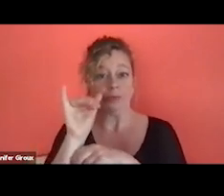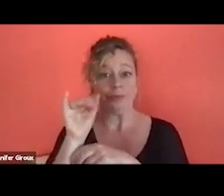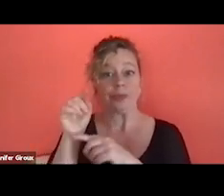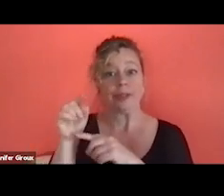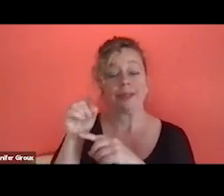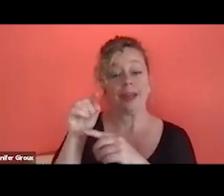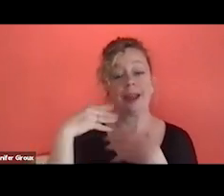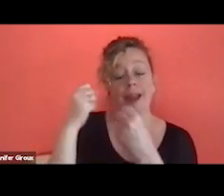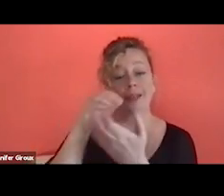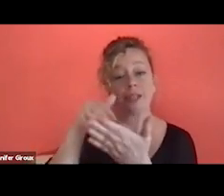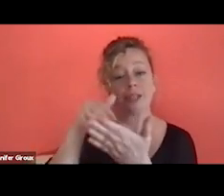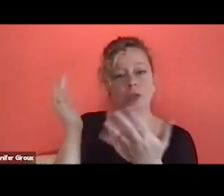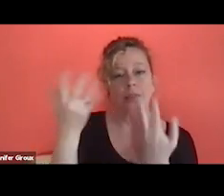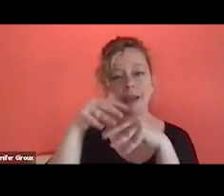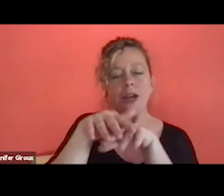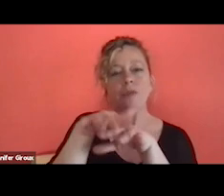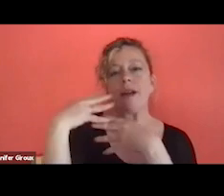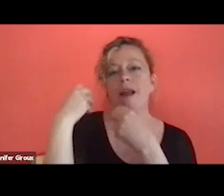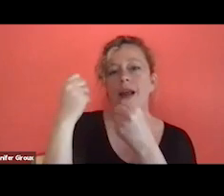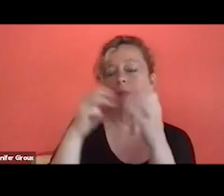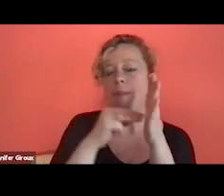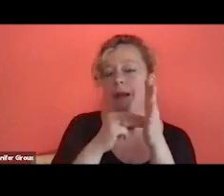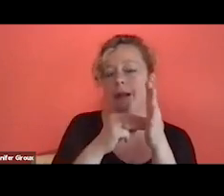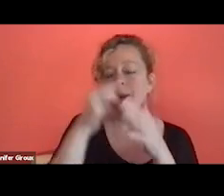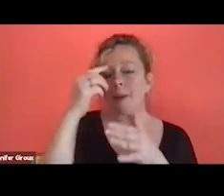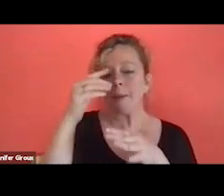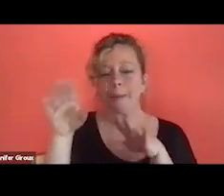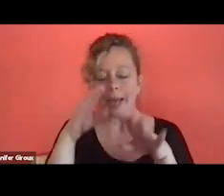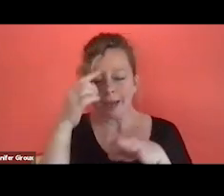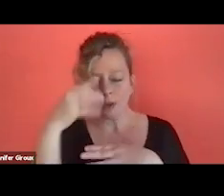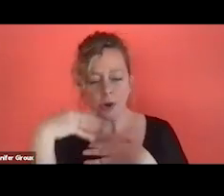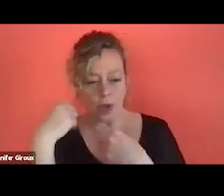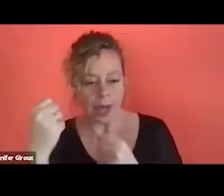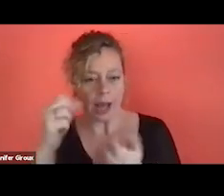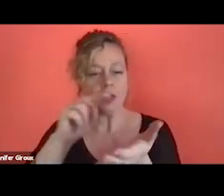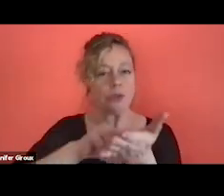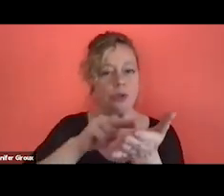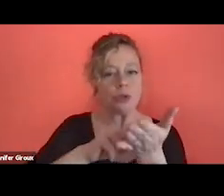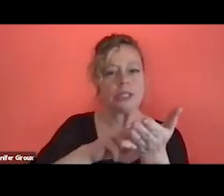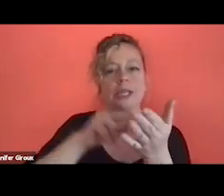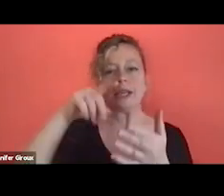utilizamos un modelo de salud integrado en el que la salud conductual, los equipos médicos, la enfermería, los especialistas en apoyo de pares, el dentista